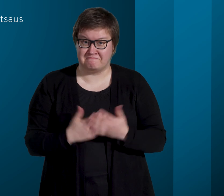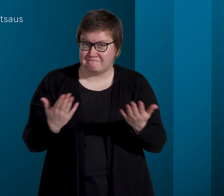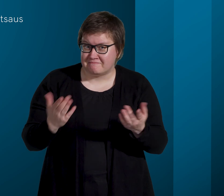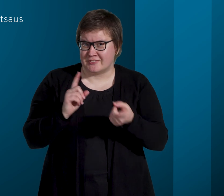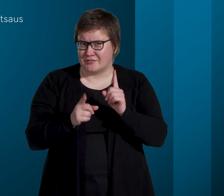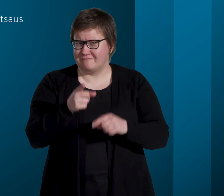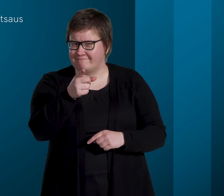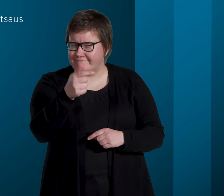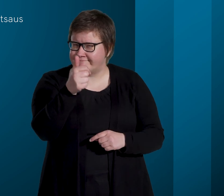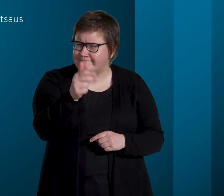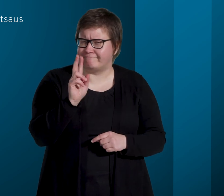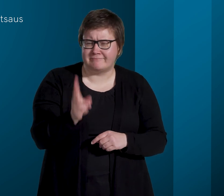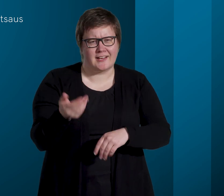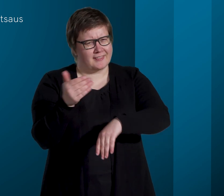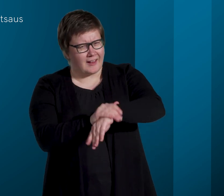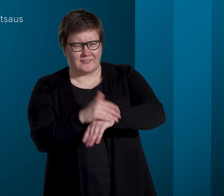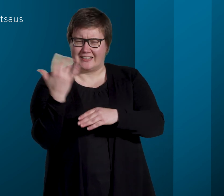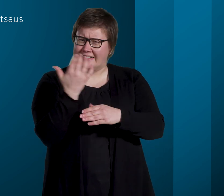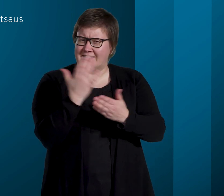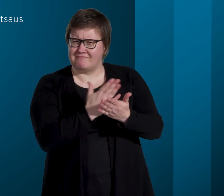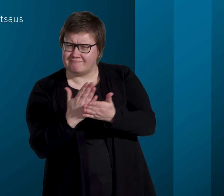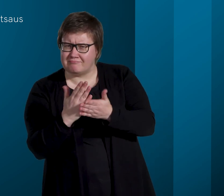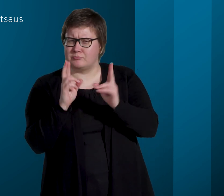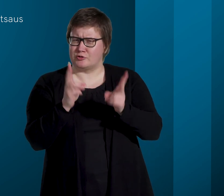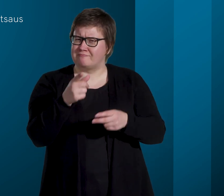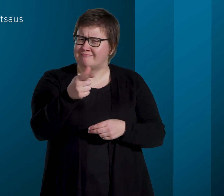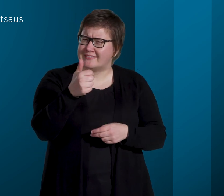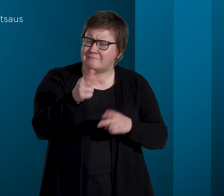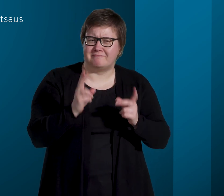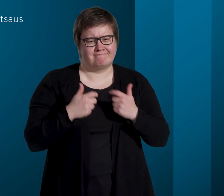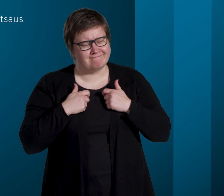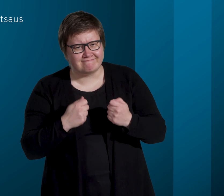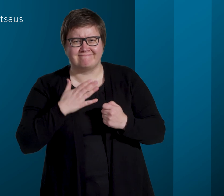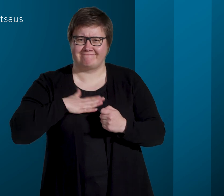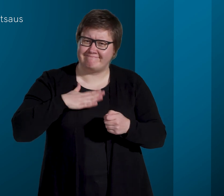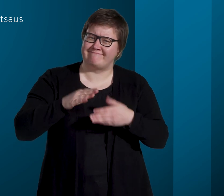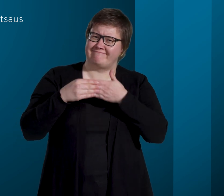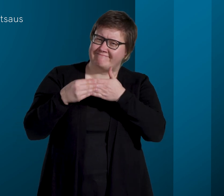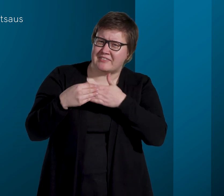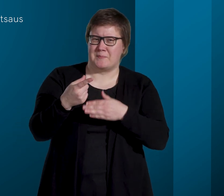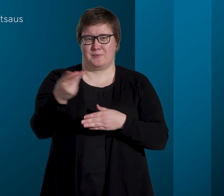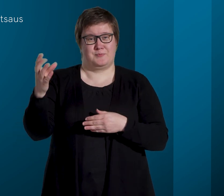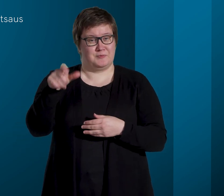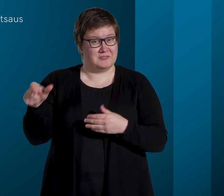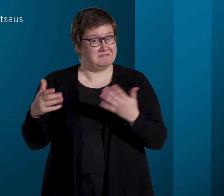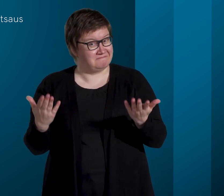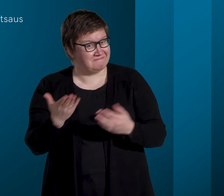eli jos siis olet itse taitava digiasioissa ja kiinnostunut ohjaamaan muita, -